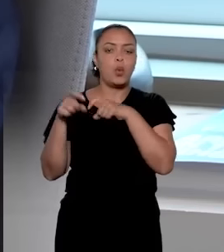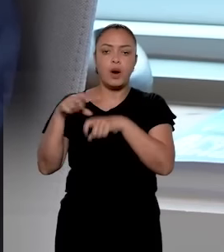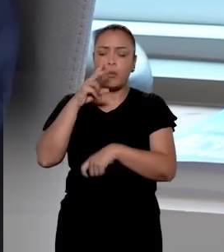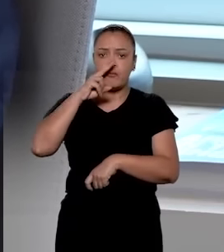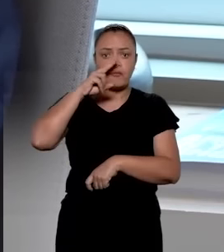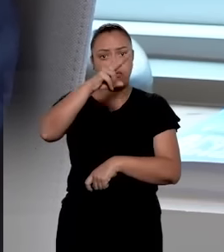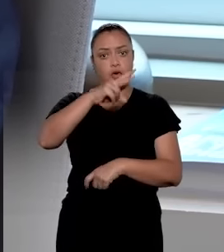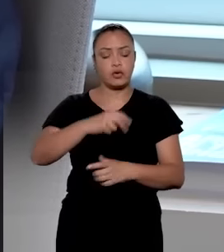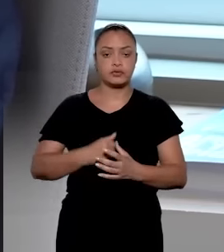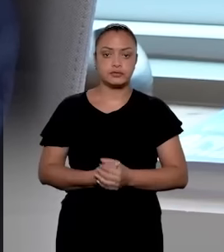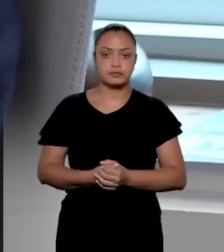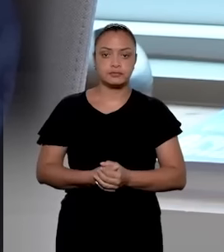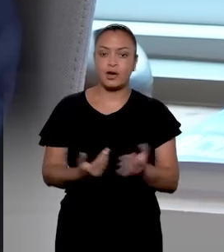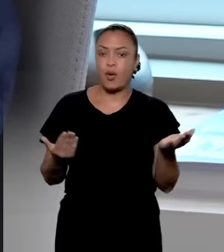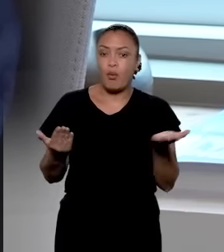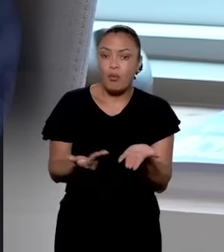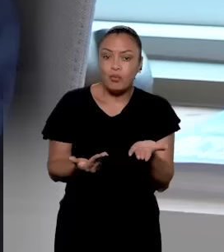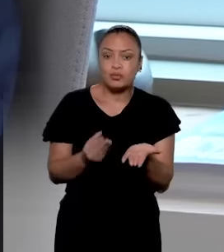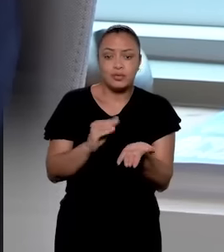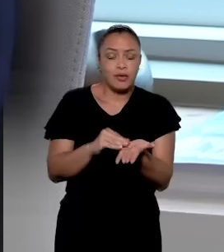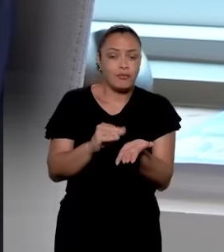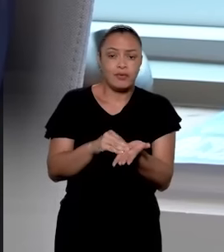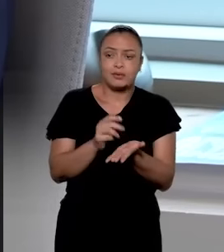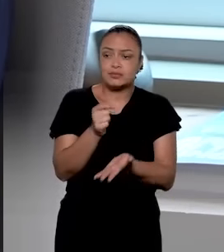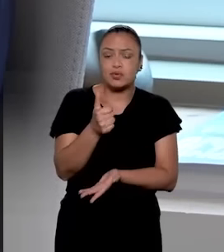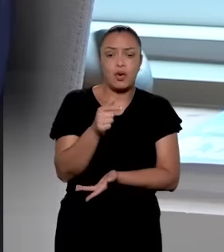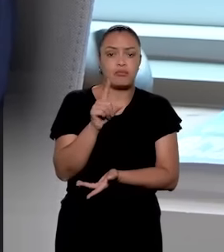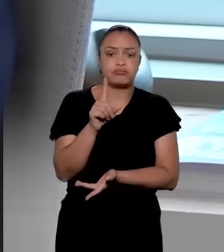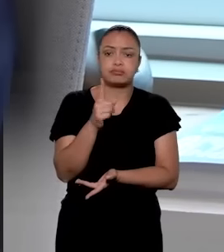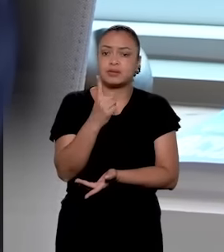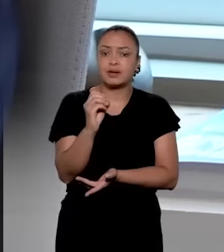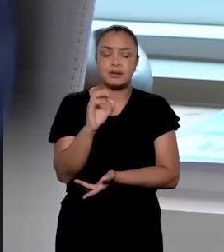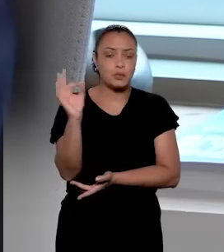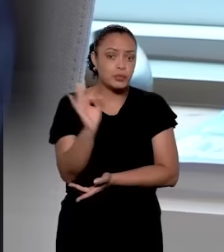tem que ter Seguro Rural forte, que garanta. Hoje, o Seguro Rural não abrange nem 10% da agricultura